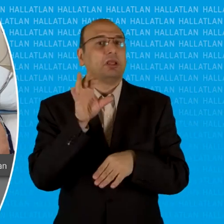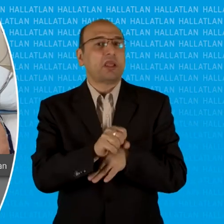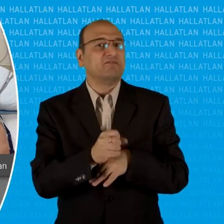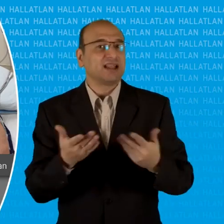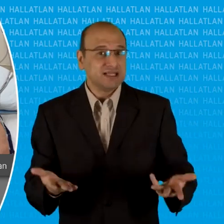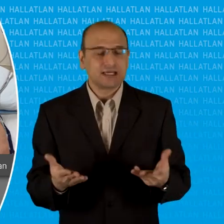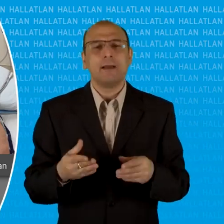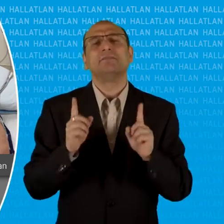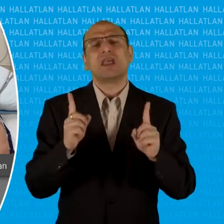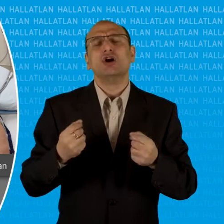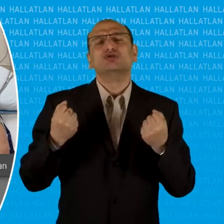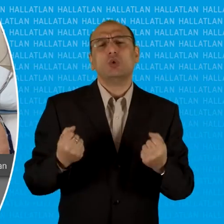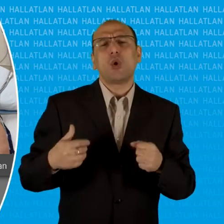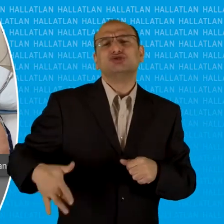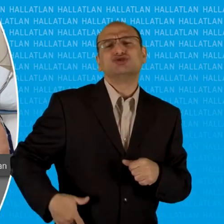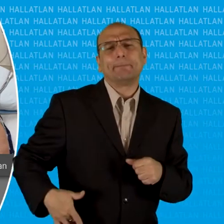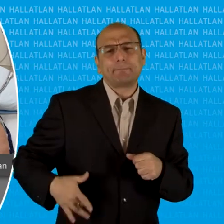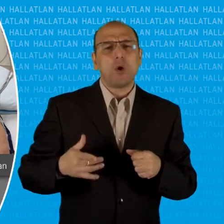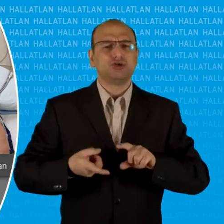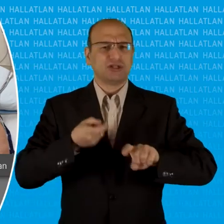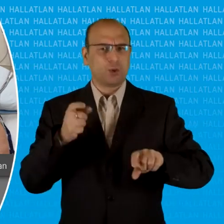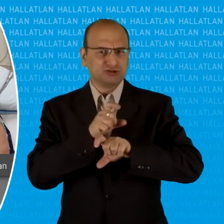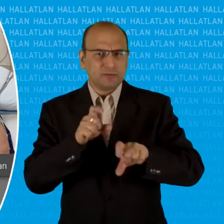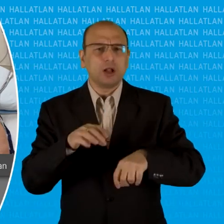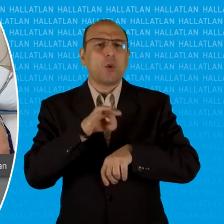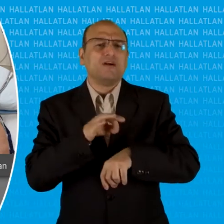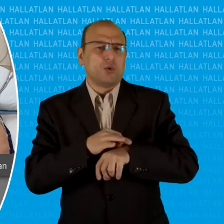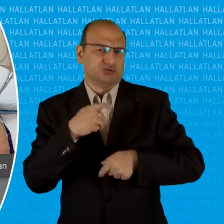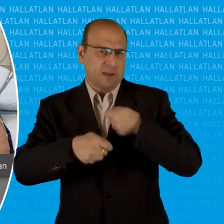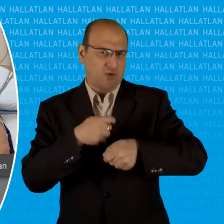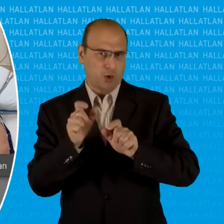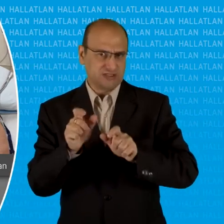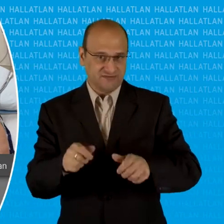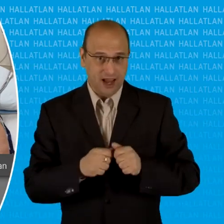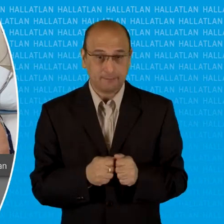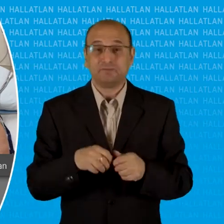ám a súlyos csípősérülése miatt az orvosok megfeledkeztek erről az apróságról.